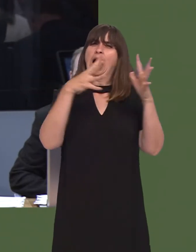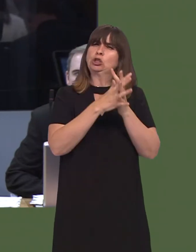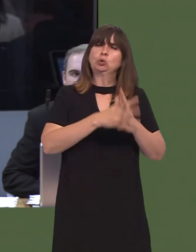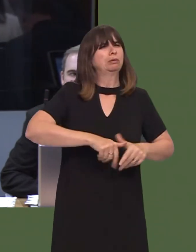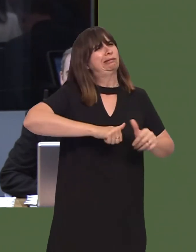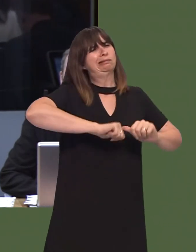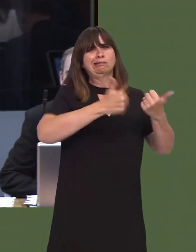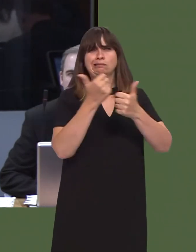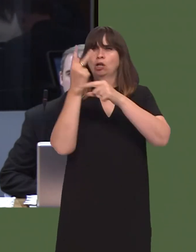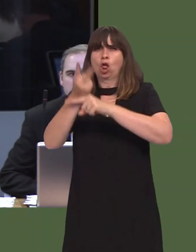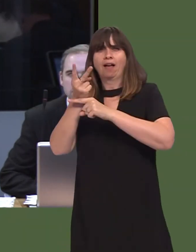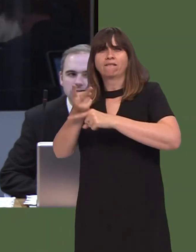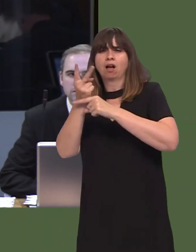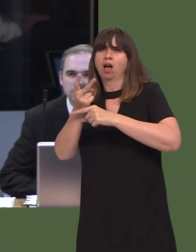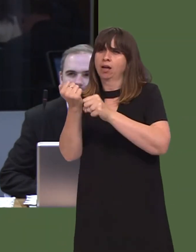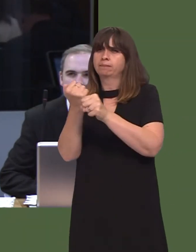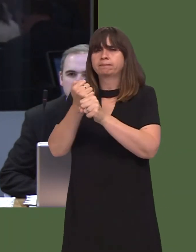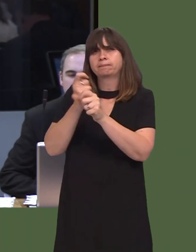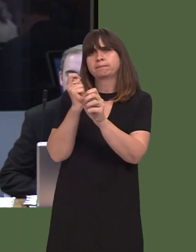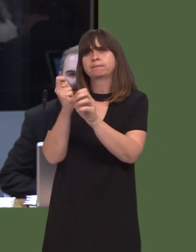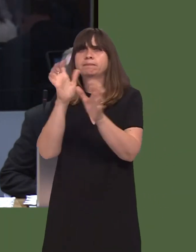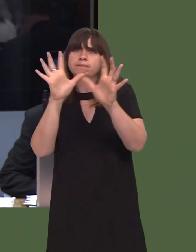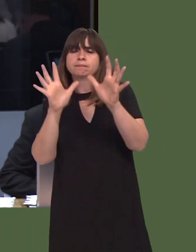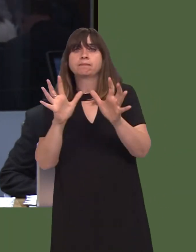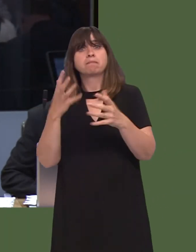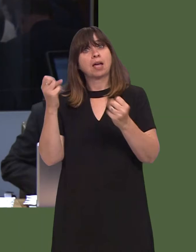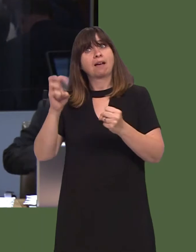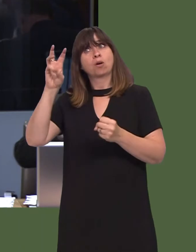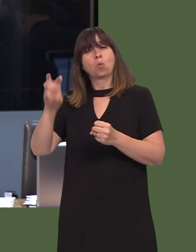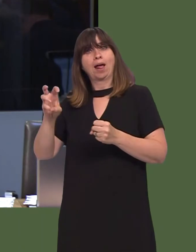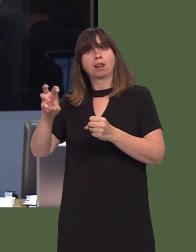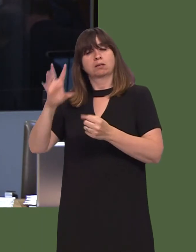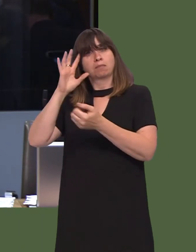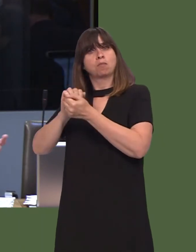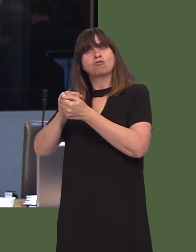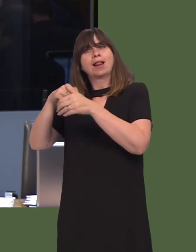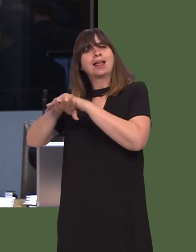Rhun ap Iorwerth: Ond mae yna gofebau rhyfel eraill o gwmpas Cymruómewn capeli, er enghraifft, neu hyd yn oed mewn hen ffatrÔoeddósyín cofio pobl sydd wedi colli eu bywydau mewn